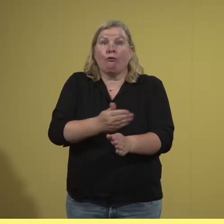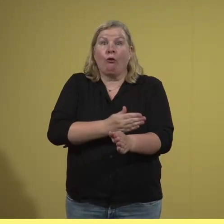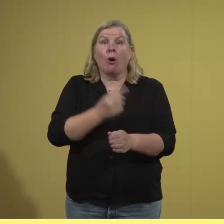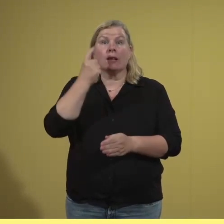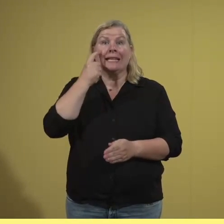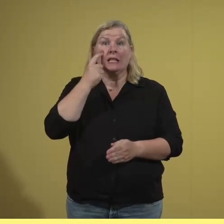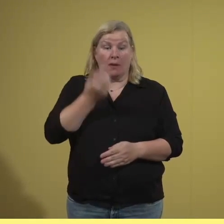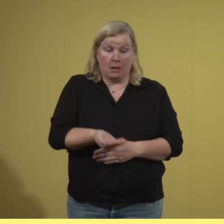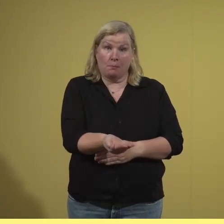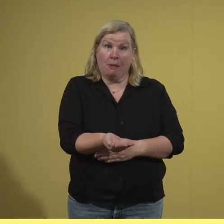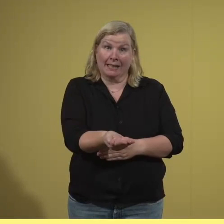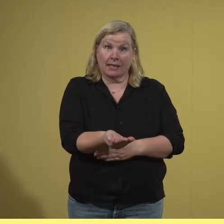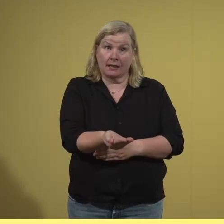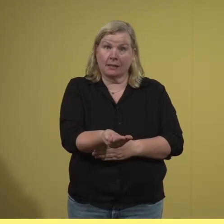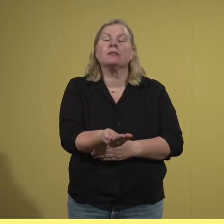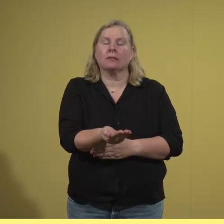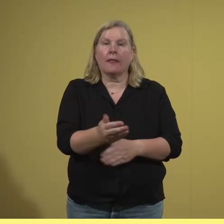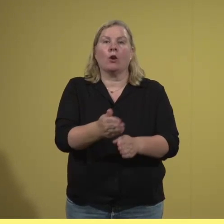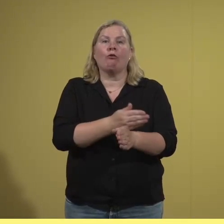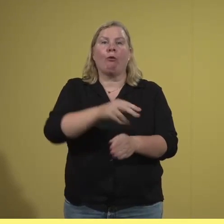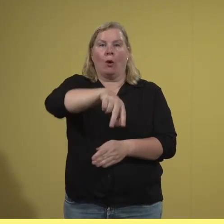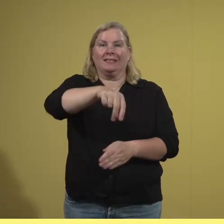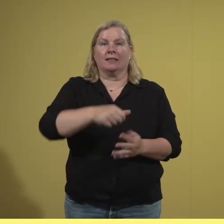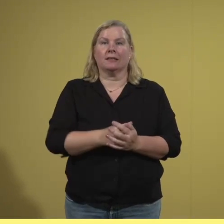Bevor wir die Zwiebeln anbraten, schön salzen.